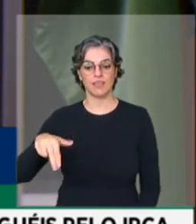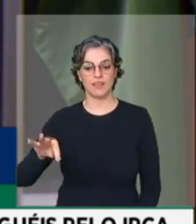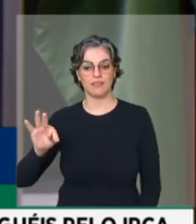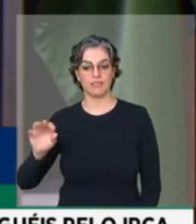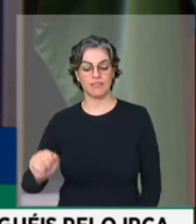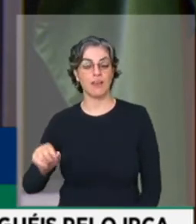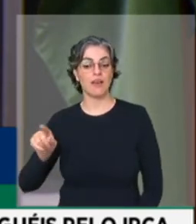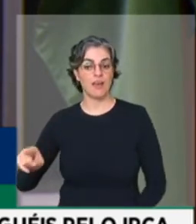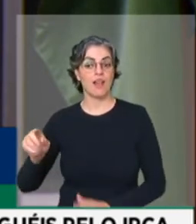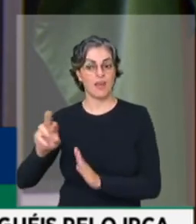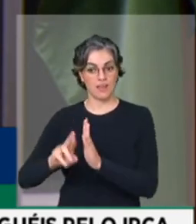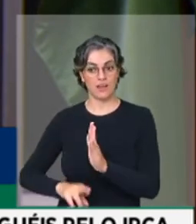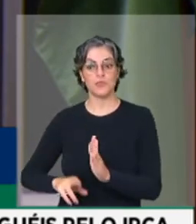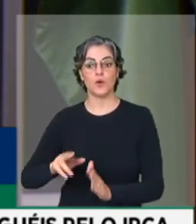ABREU QUE FOI PROLATORA DO NOSSO PL AQUI NA CÂMARA DOS